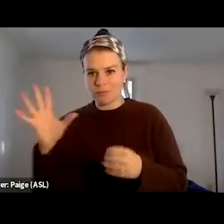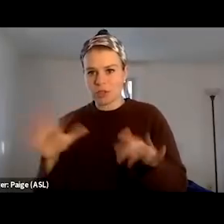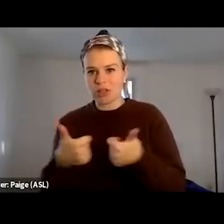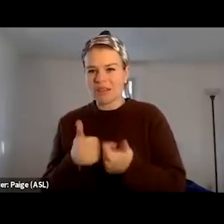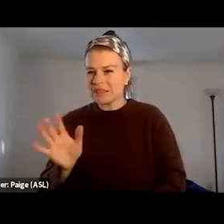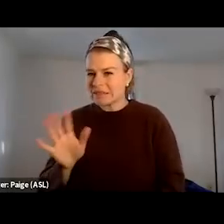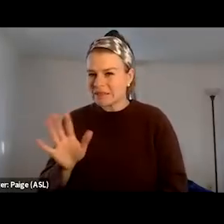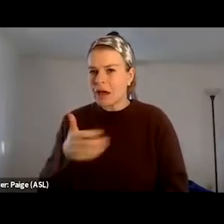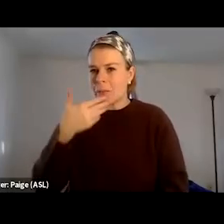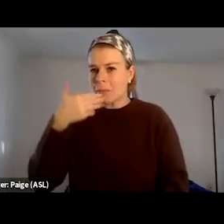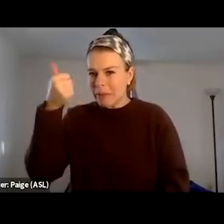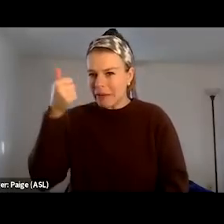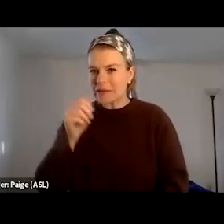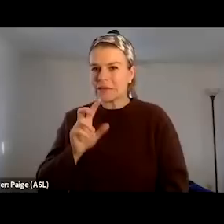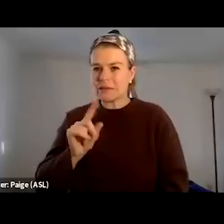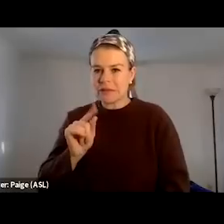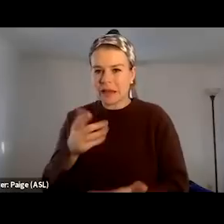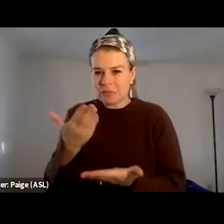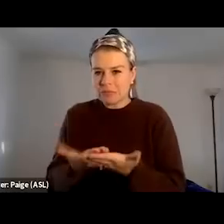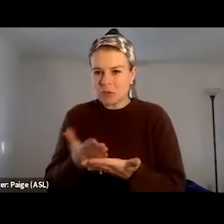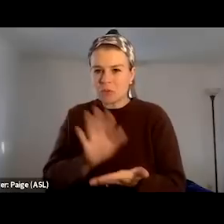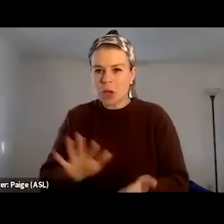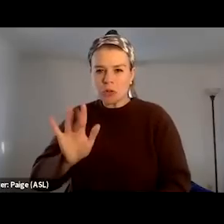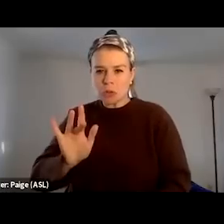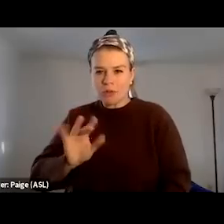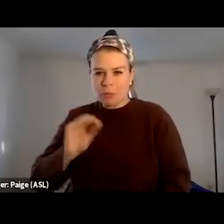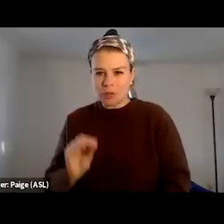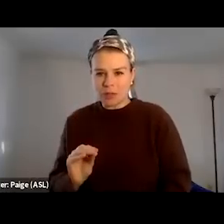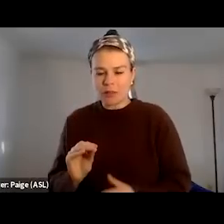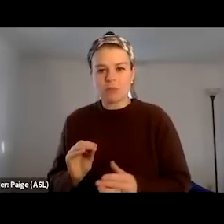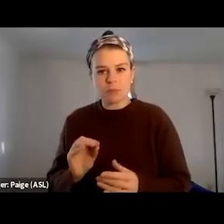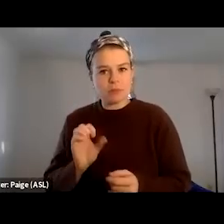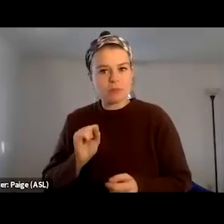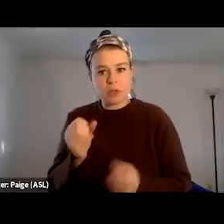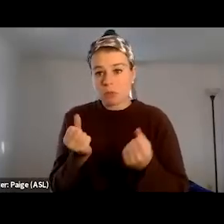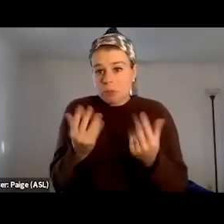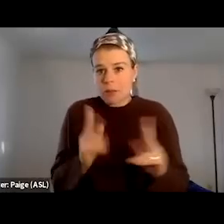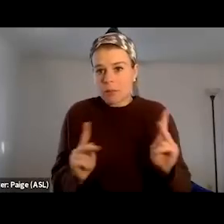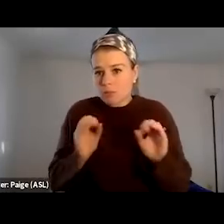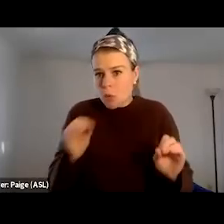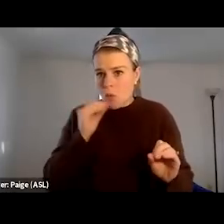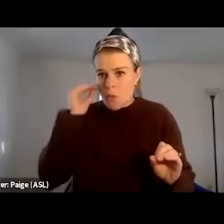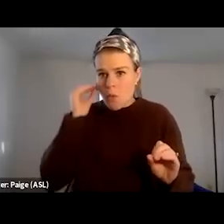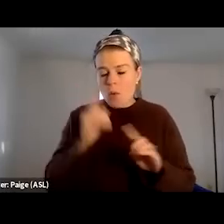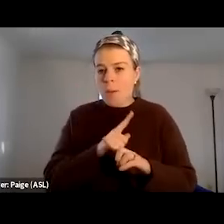sugieren que es alrededor de una cuarta parte. Y así, hay muchas personas que experimentan sinhogarismo que no experimentan desafíos serios de salud mental.